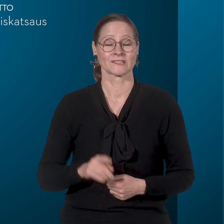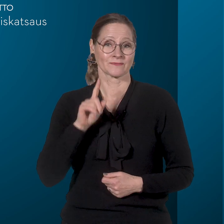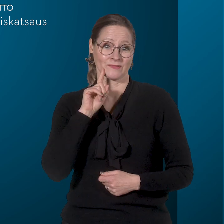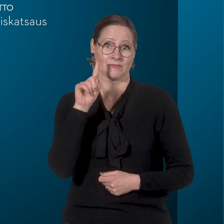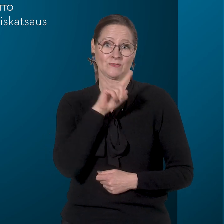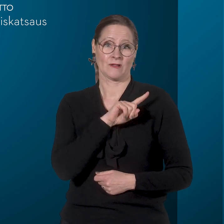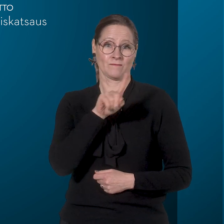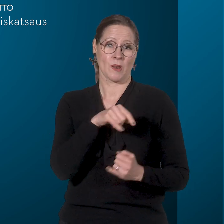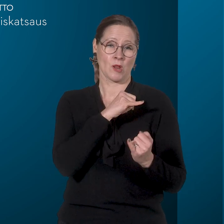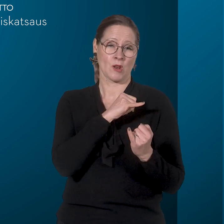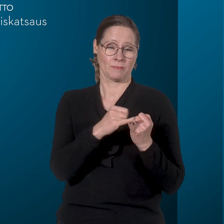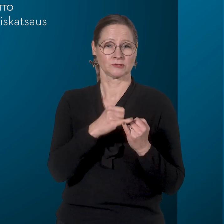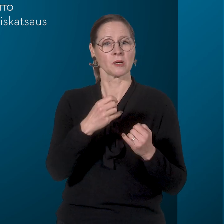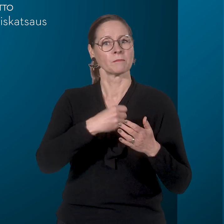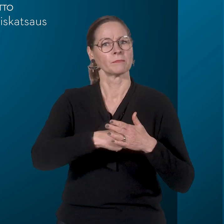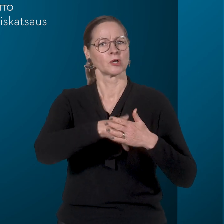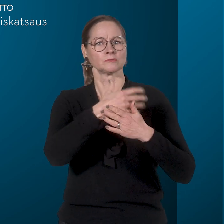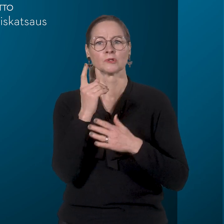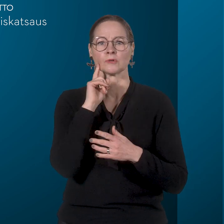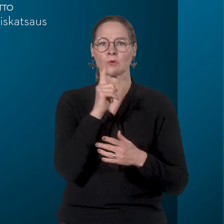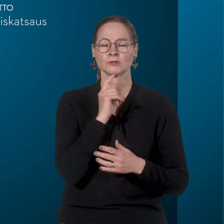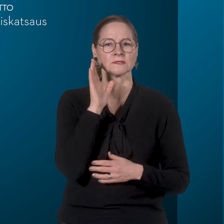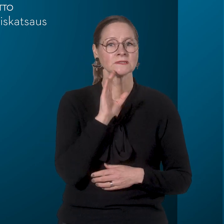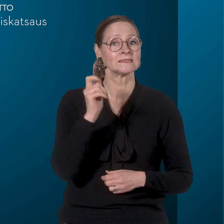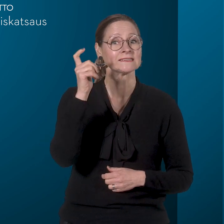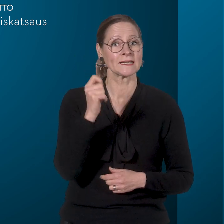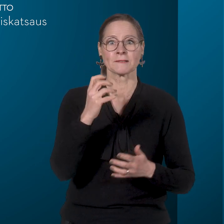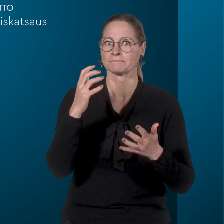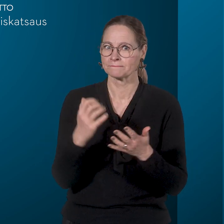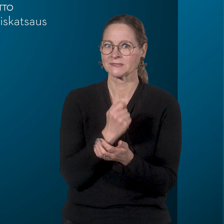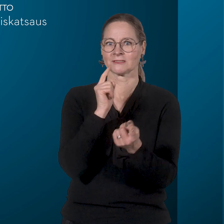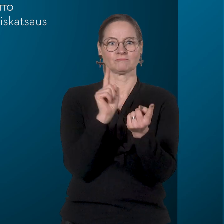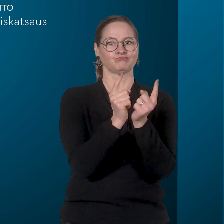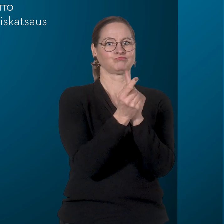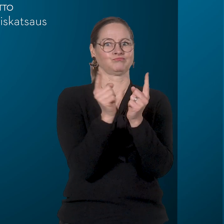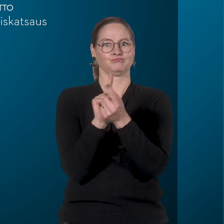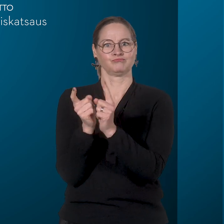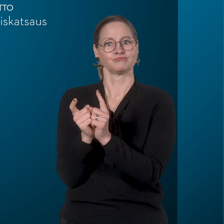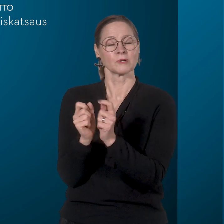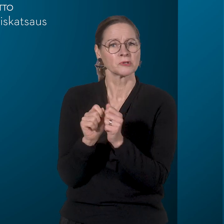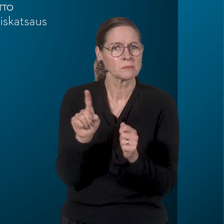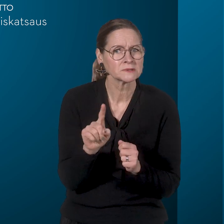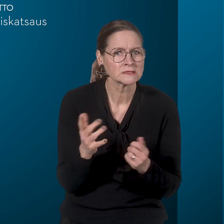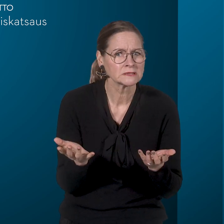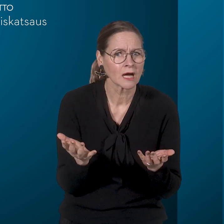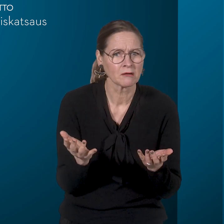Pohjoismaiden kuurot seniorit pääsivät vihdoin tapaamaan toisiaan - viime vuoden lopulla, mutta missä?